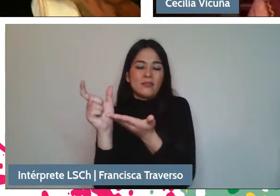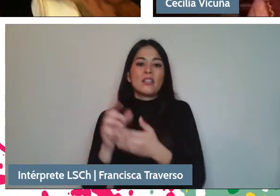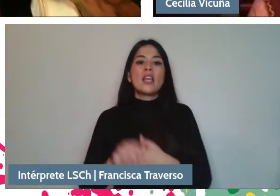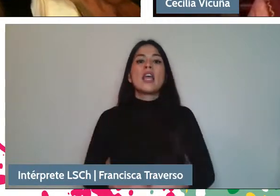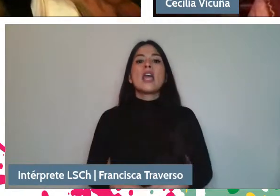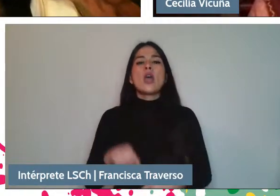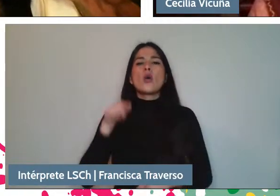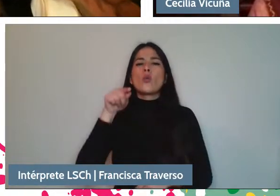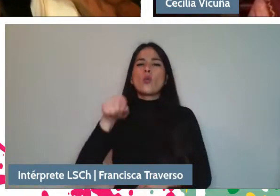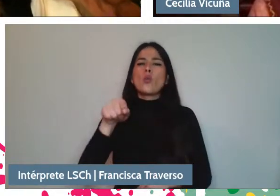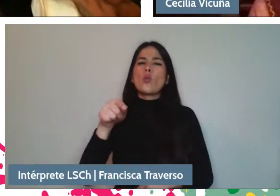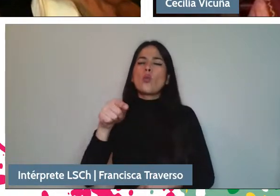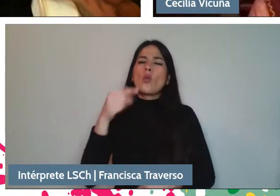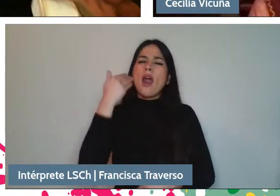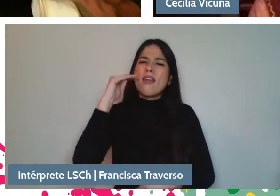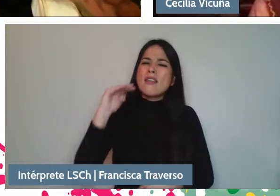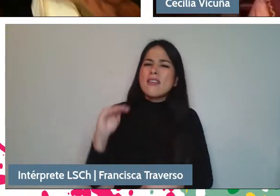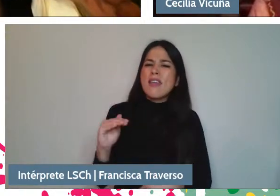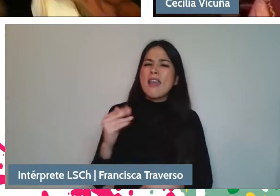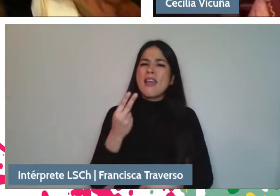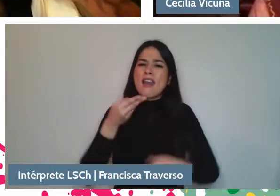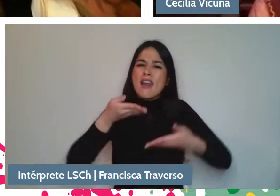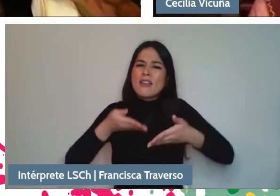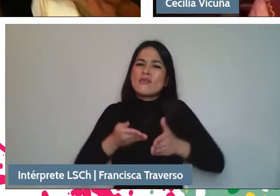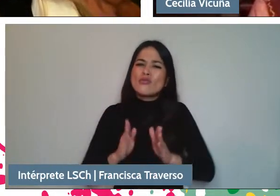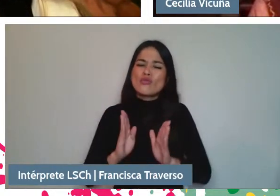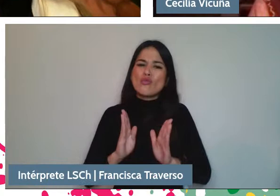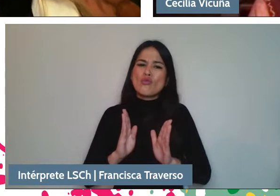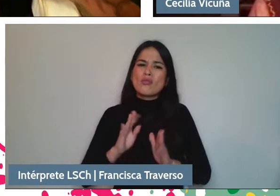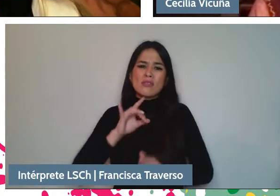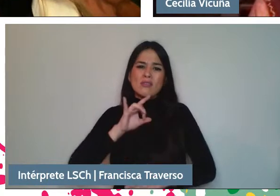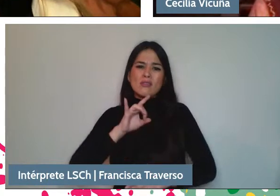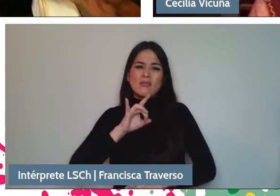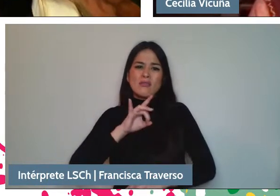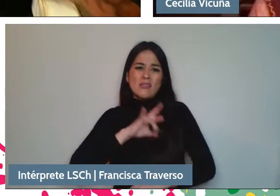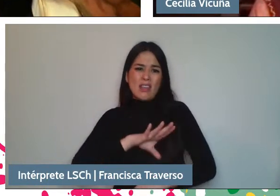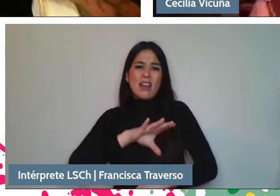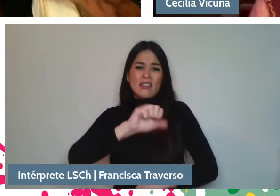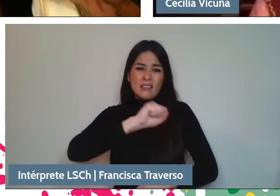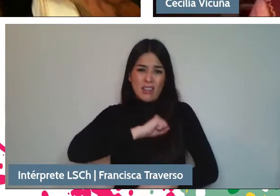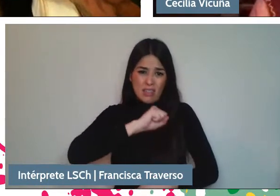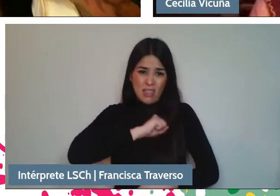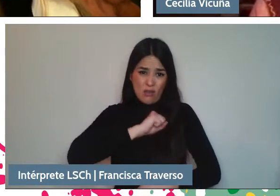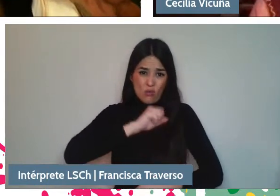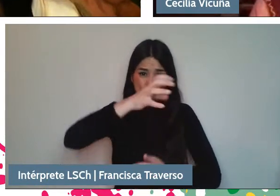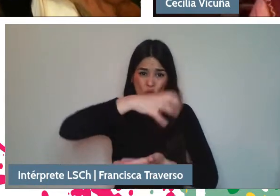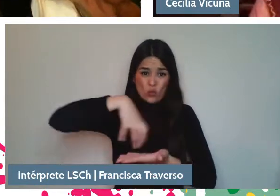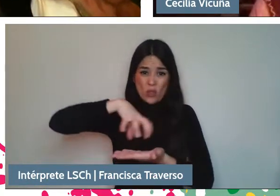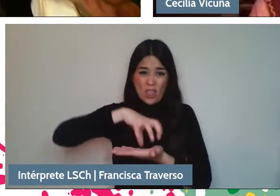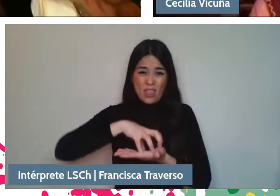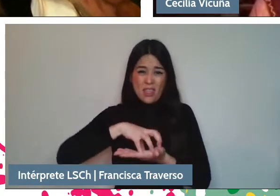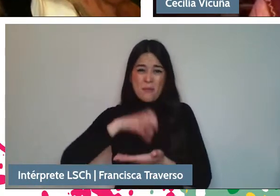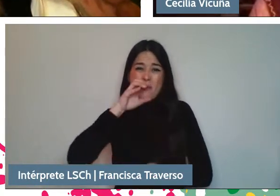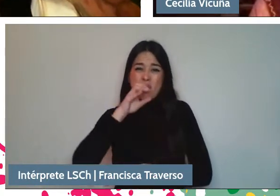que todavía tiene una relación más rural y un Santiago más culto también.